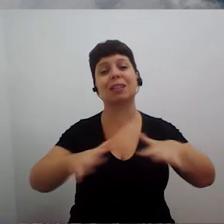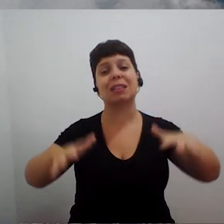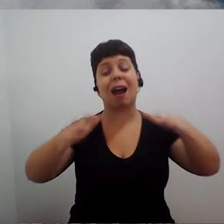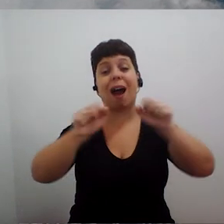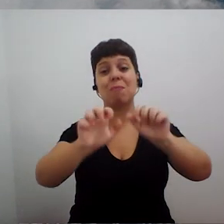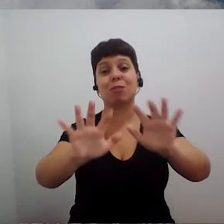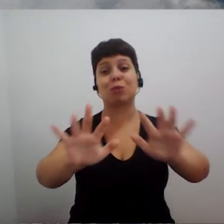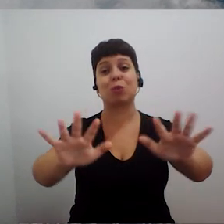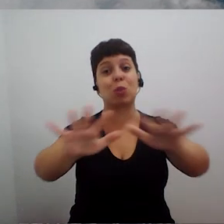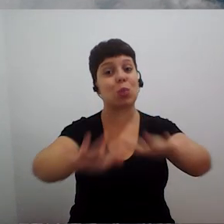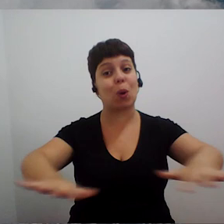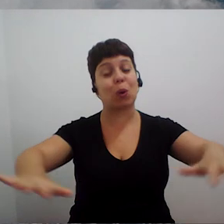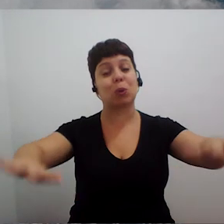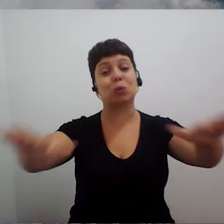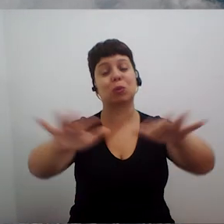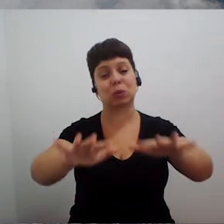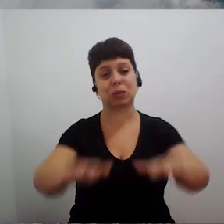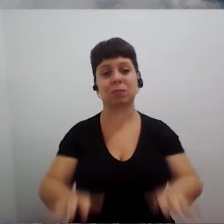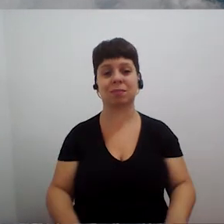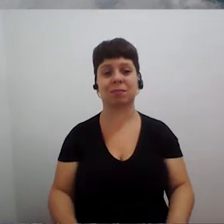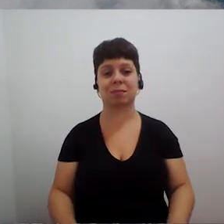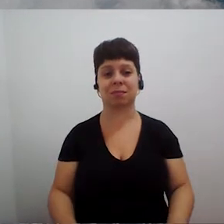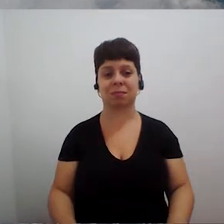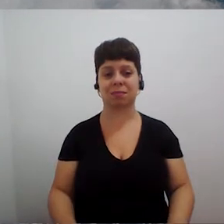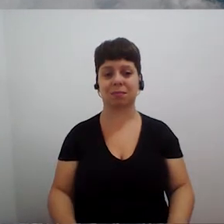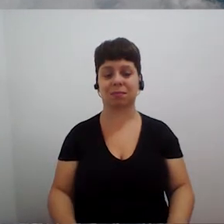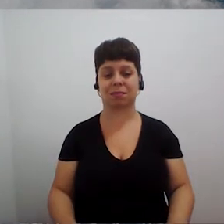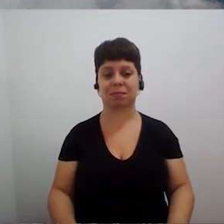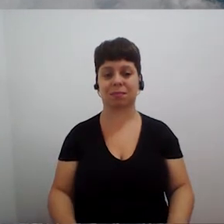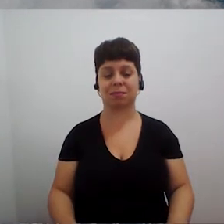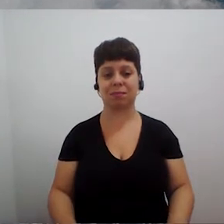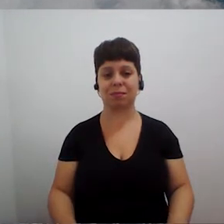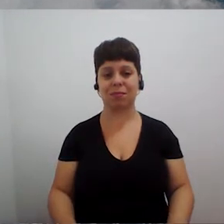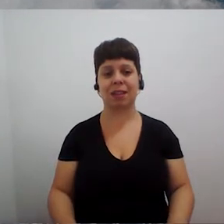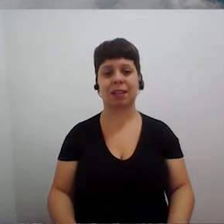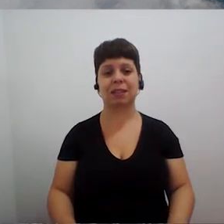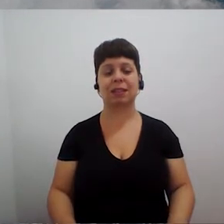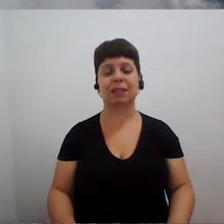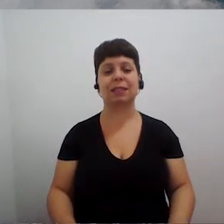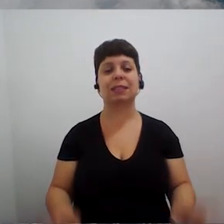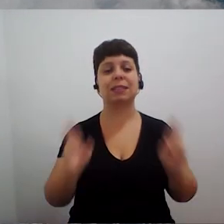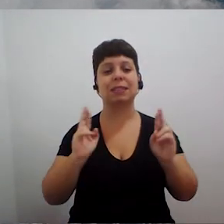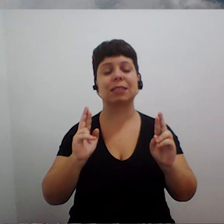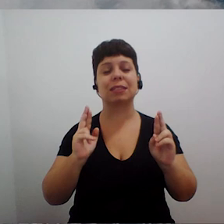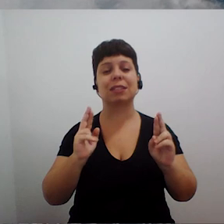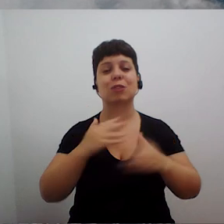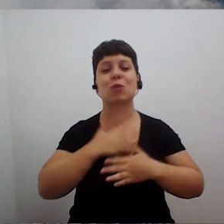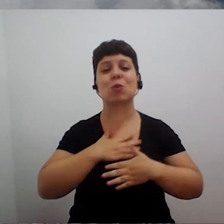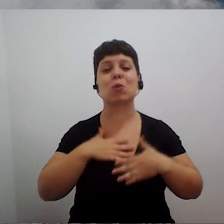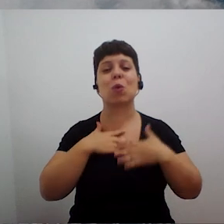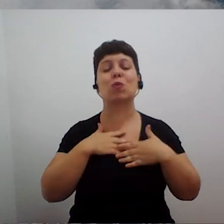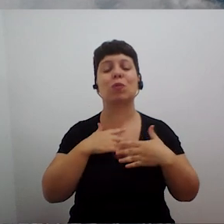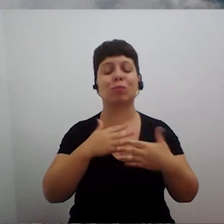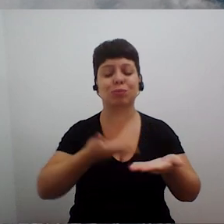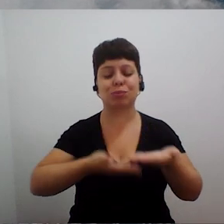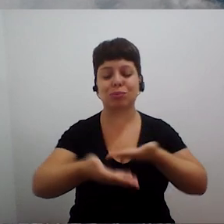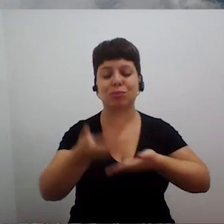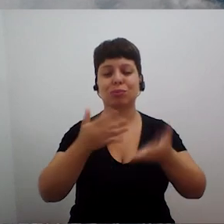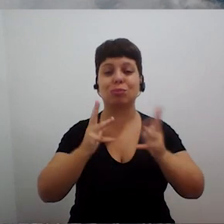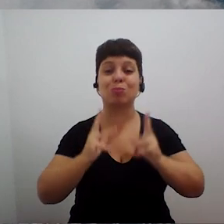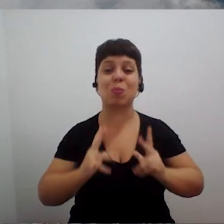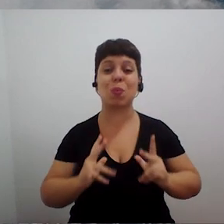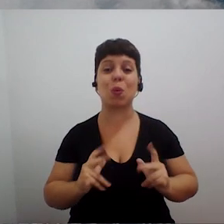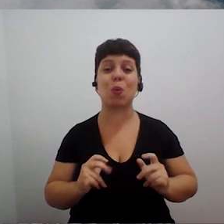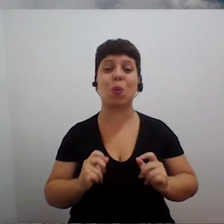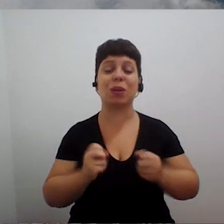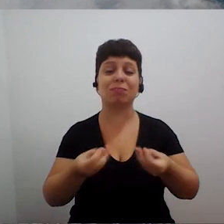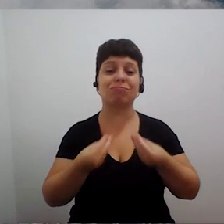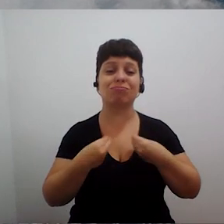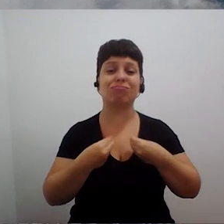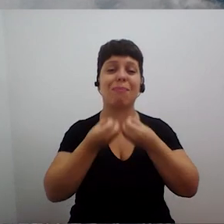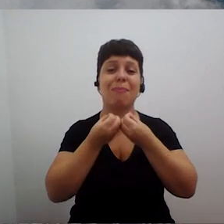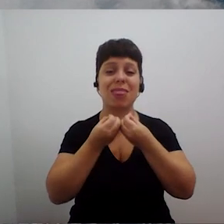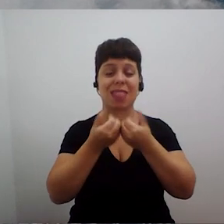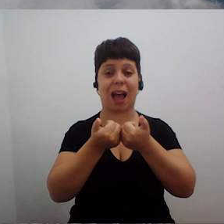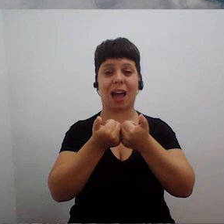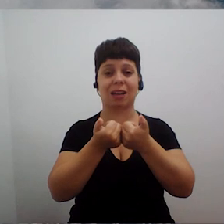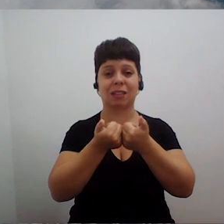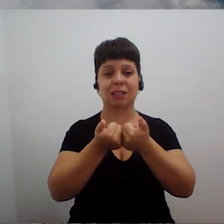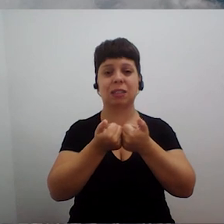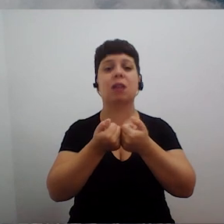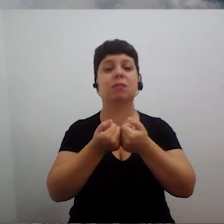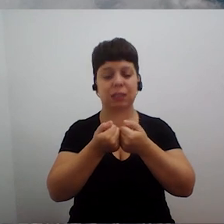a todos nós e que tenhamos o prazer de conviver com ela curas benéficas e que seja melhor